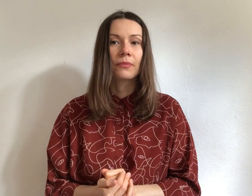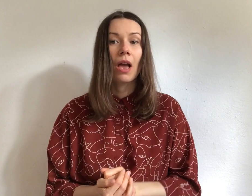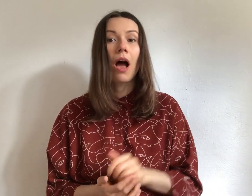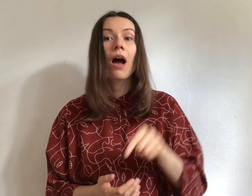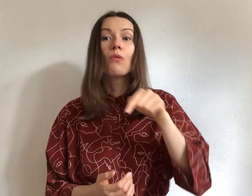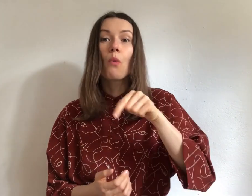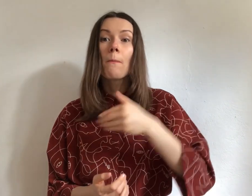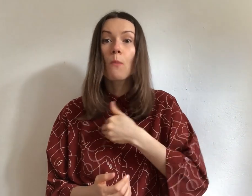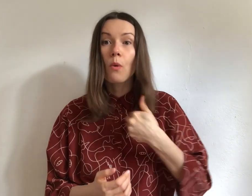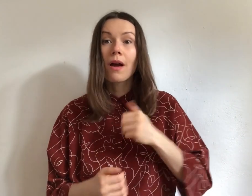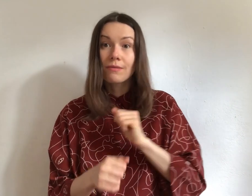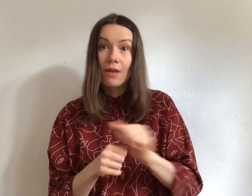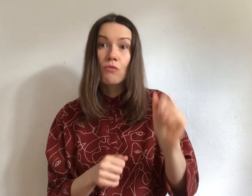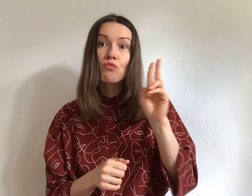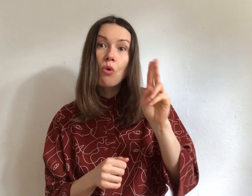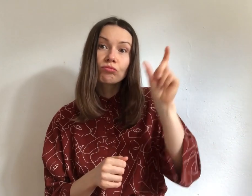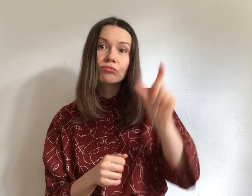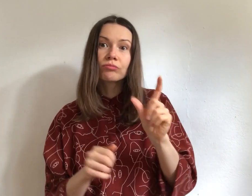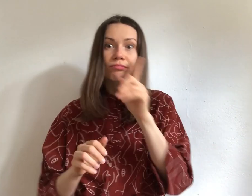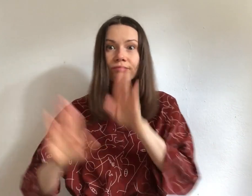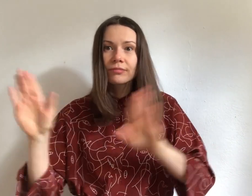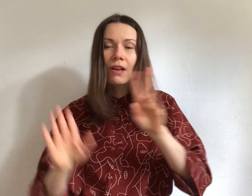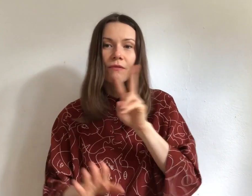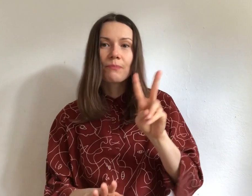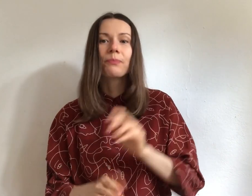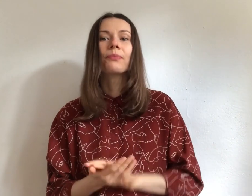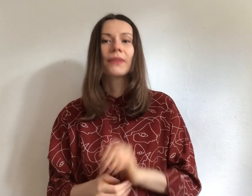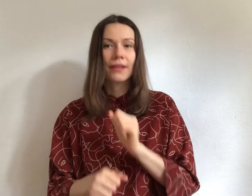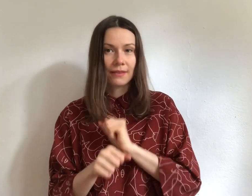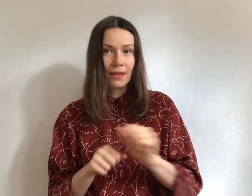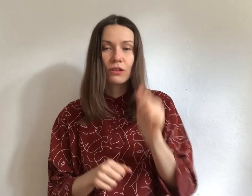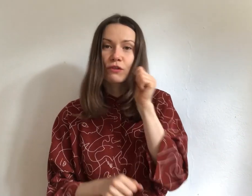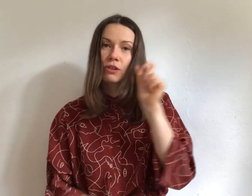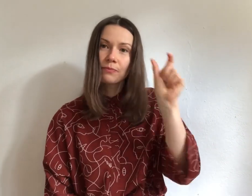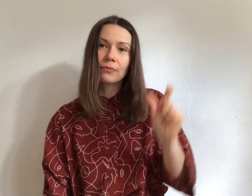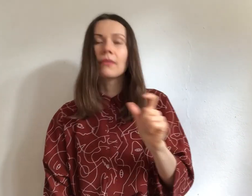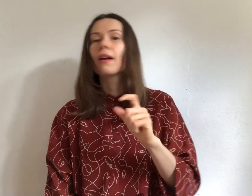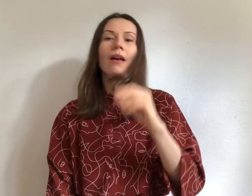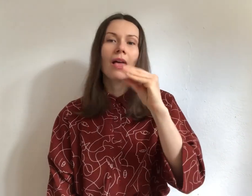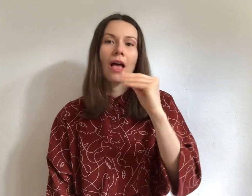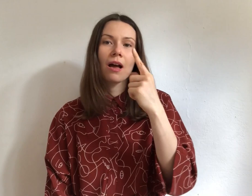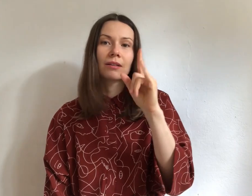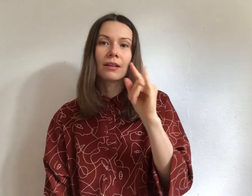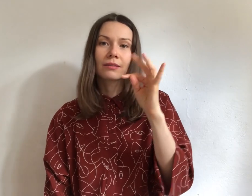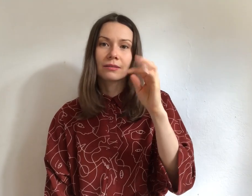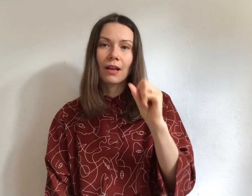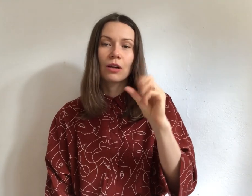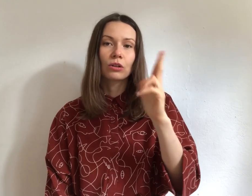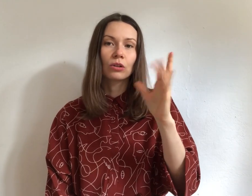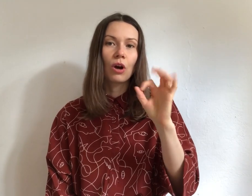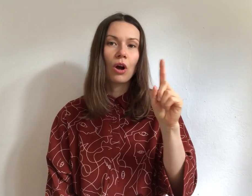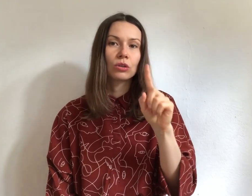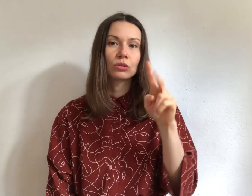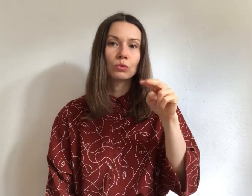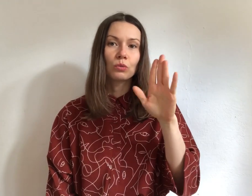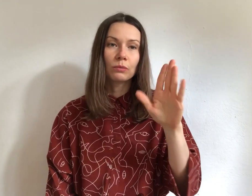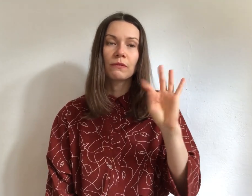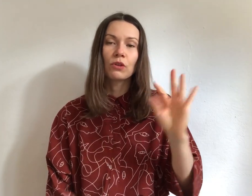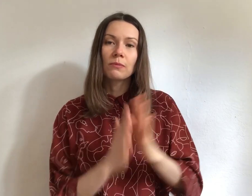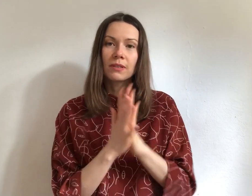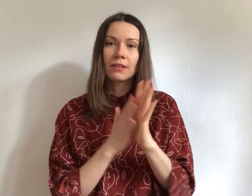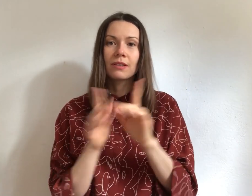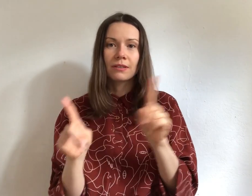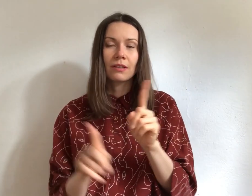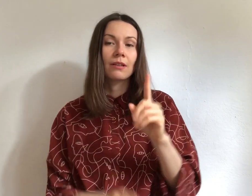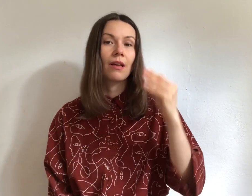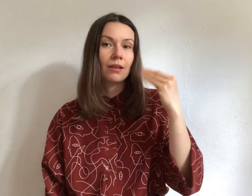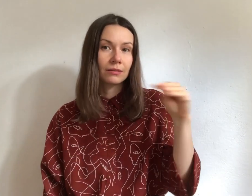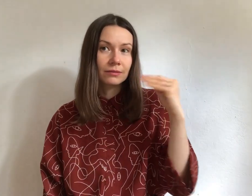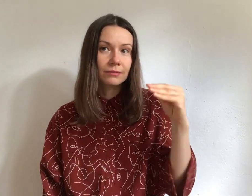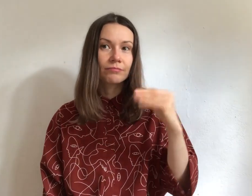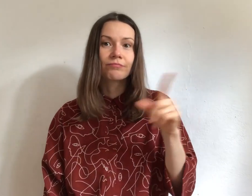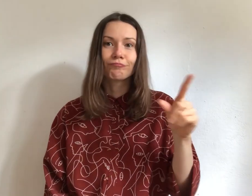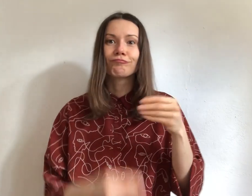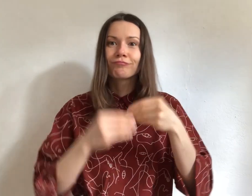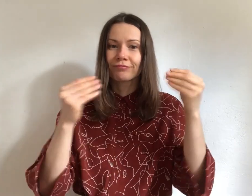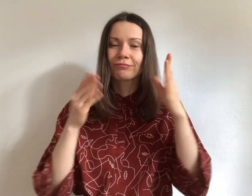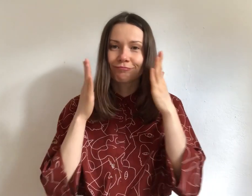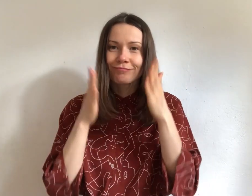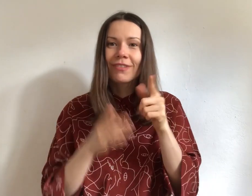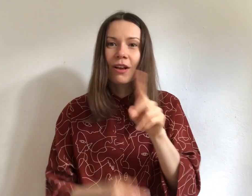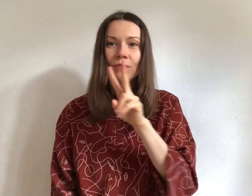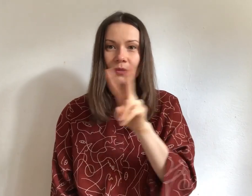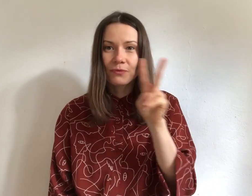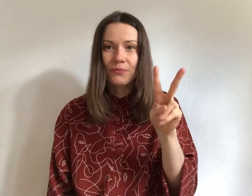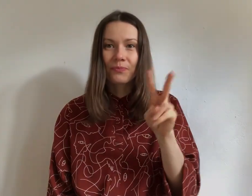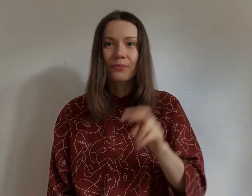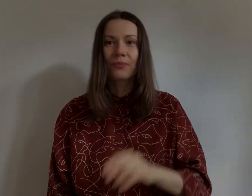W Polsce performerką VV jest Edyta Kozub i rozwija się w tej dziedzinie.